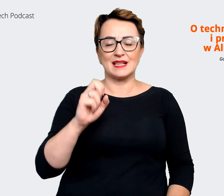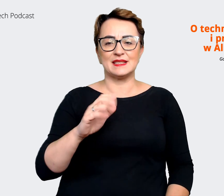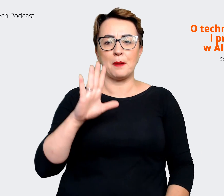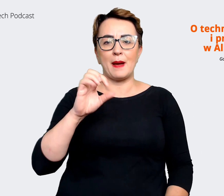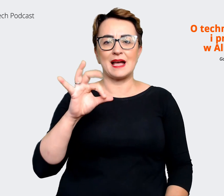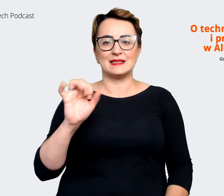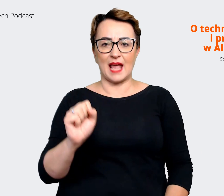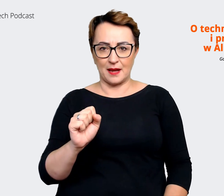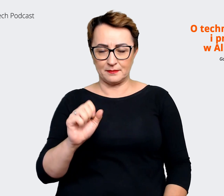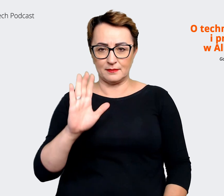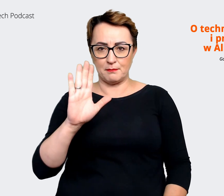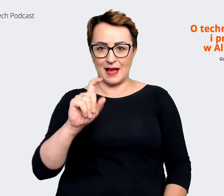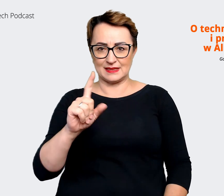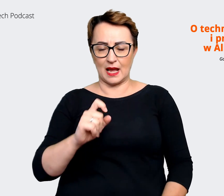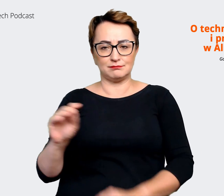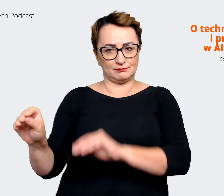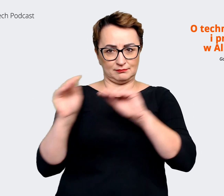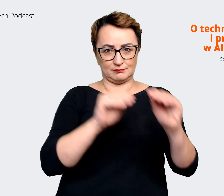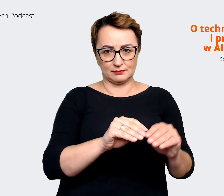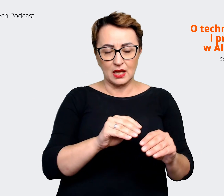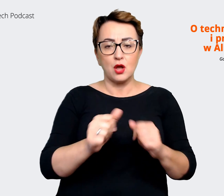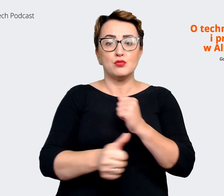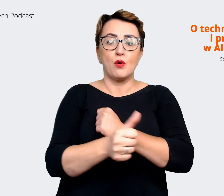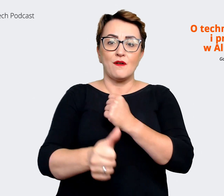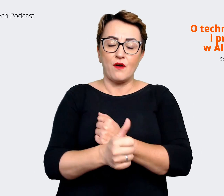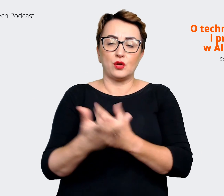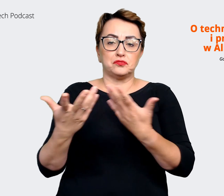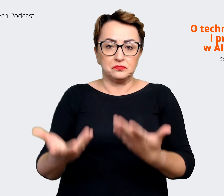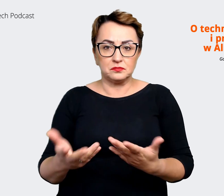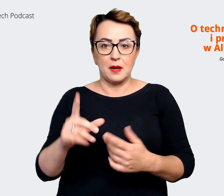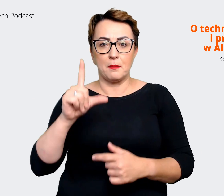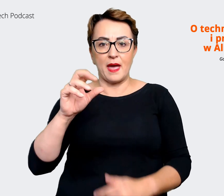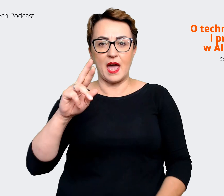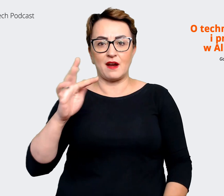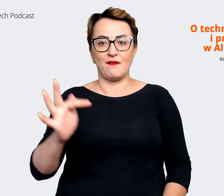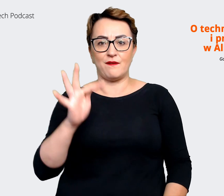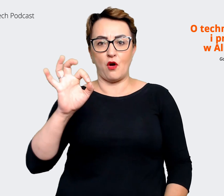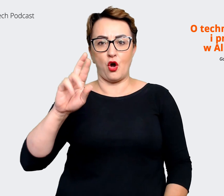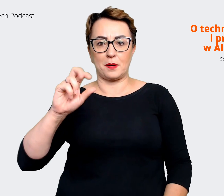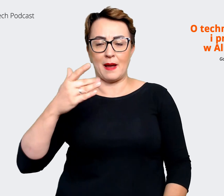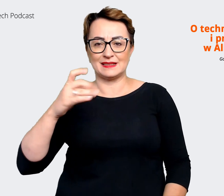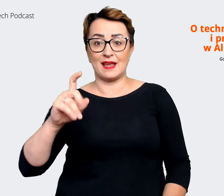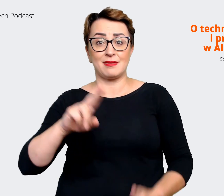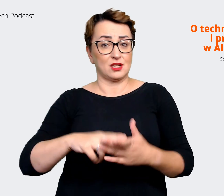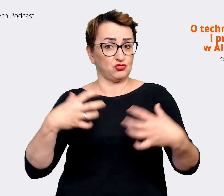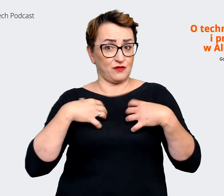jedną a drugą ze względów performance'owych. I udało nam się to zrobić live. Był to dość